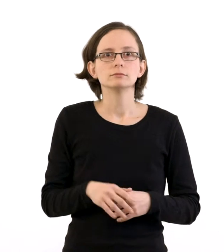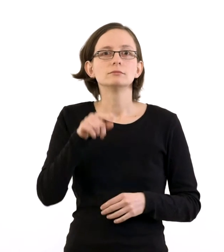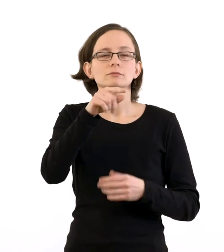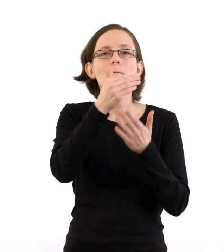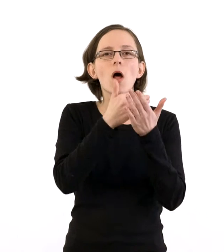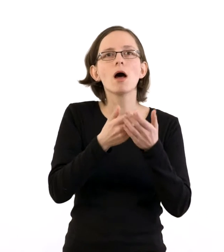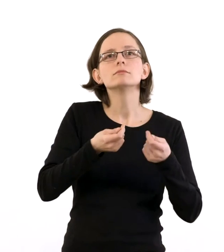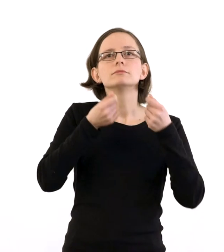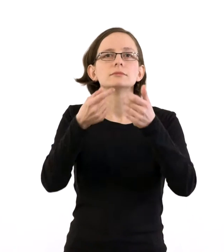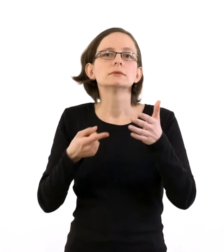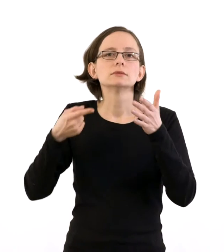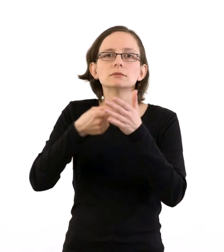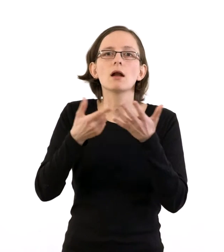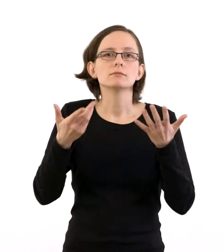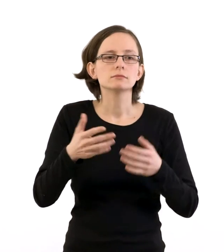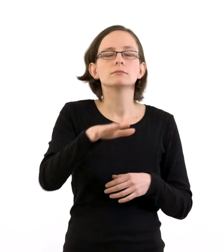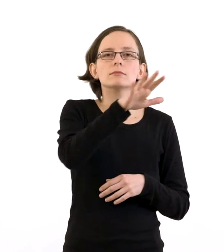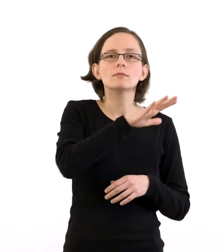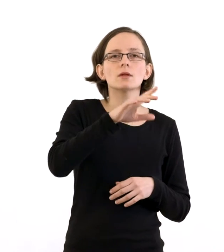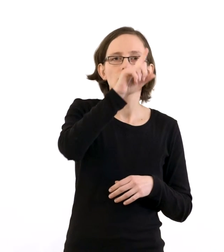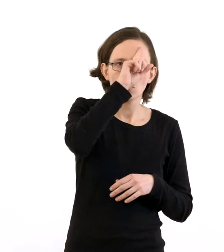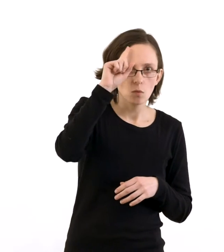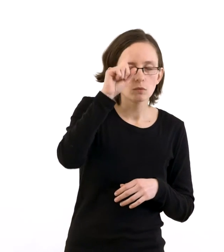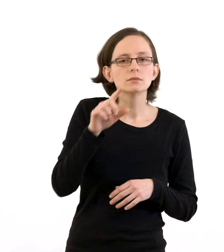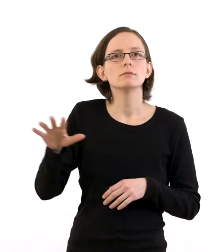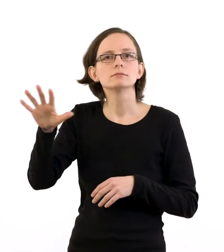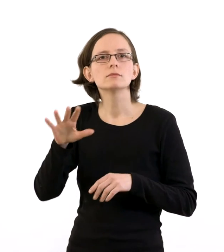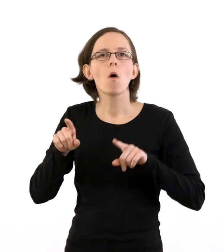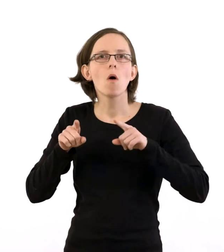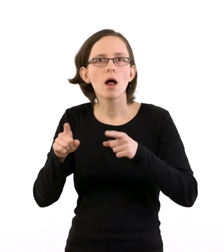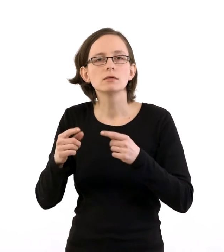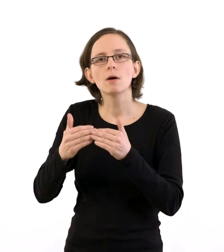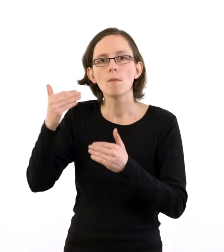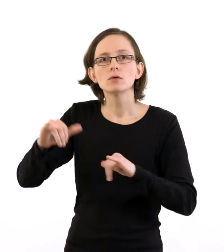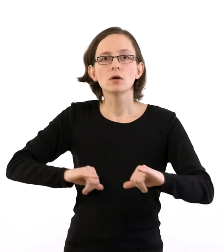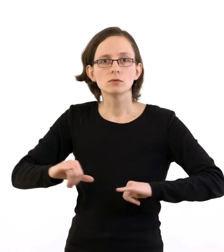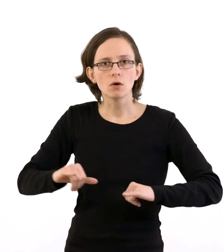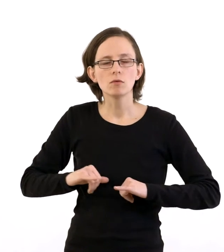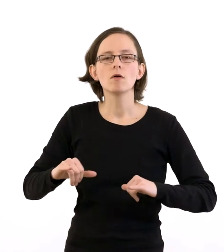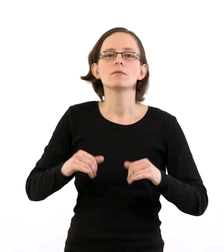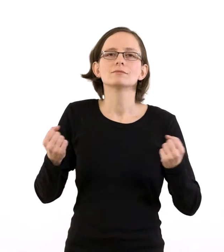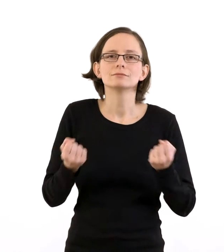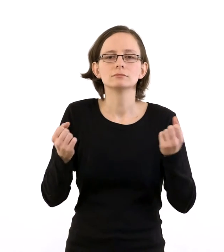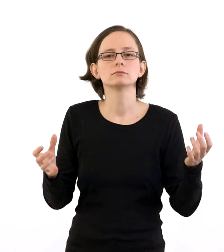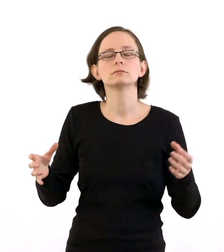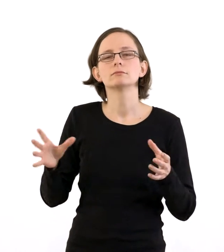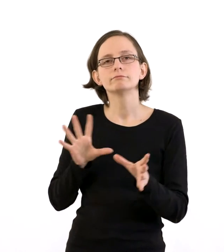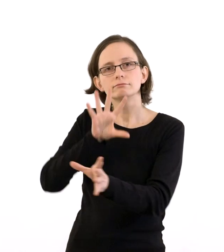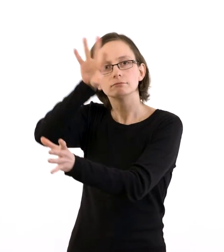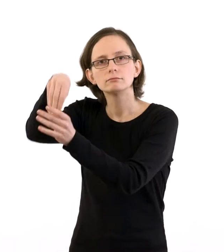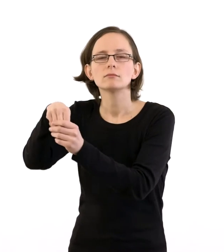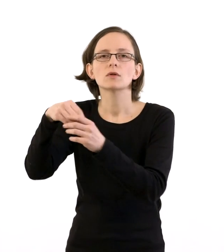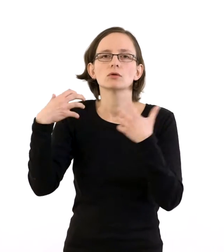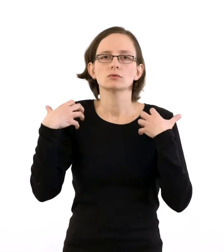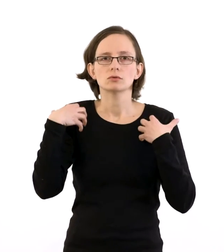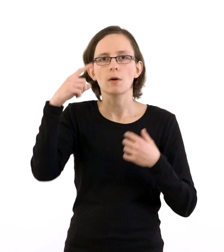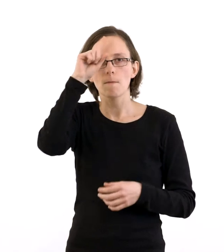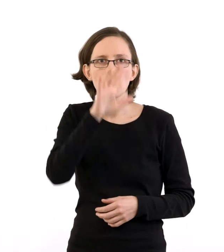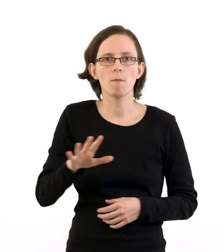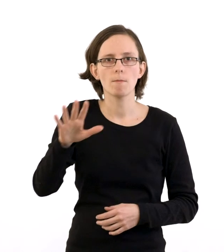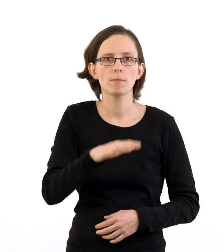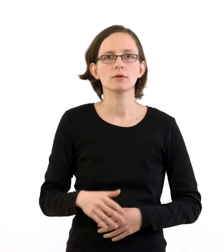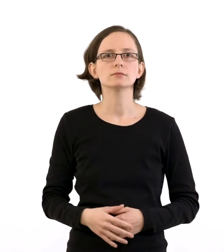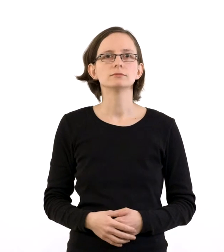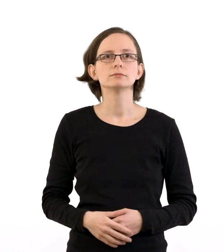to program, którego celem jest zwiększenie zaangażowania obywateli i organizacji pozarządowych w życie publiczne.